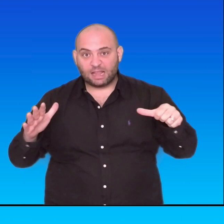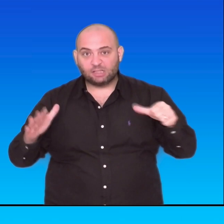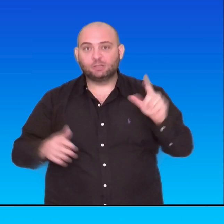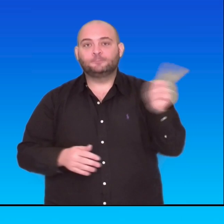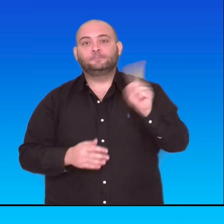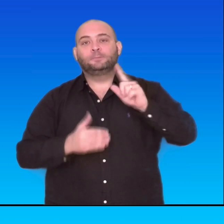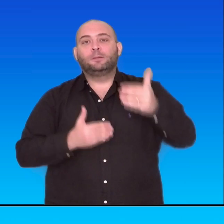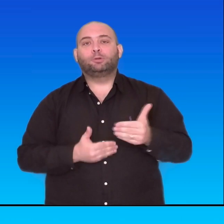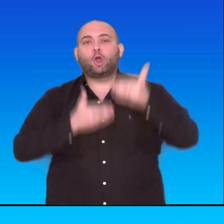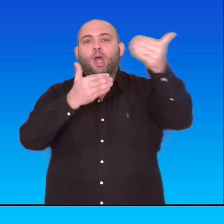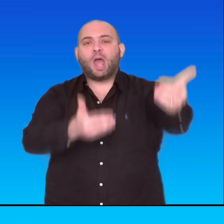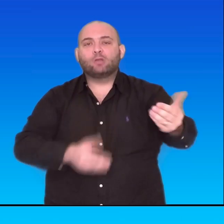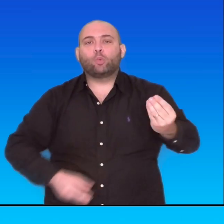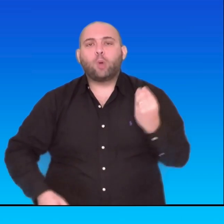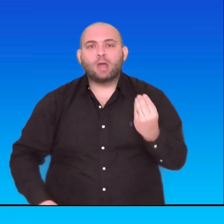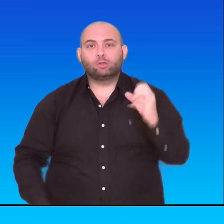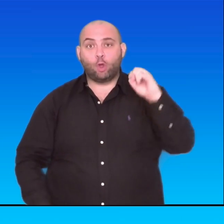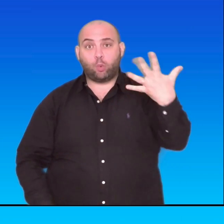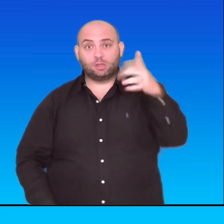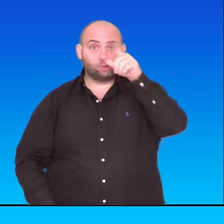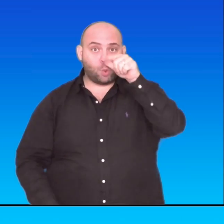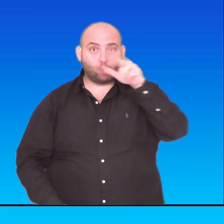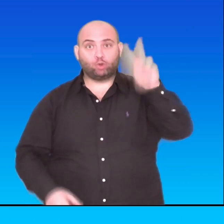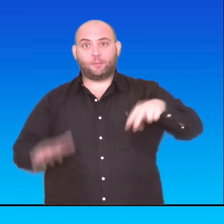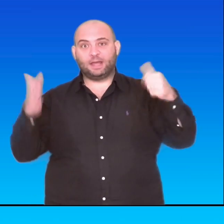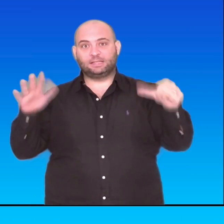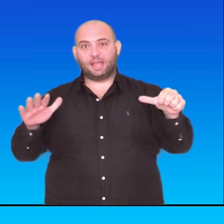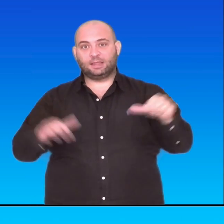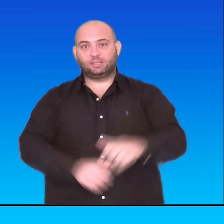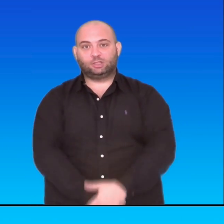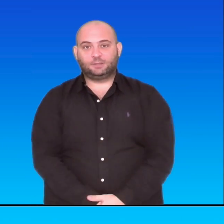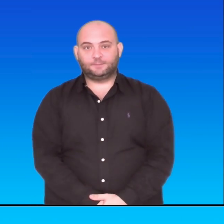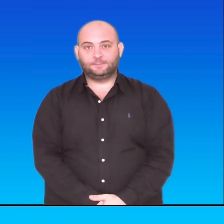è stata prorogata al 15 luglio del 2016.